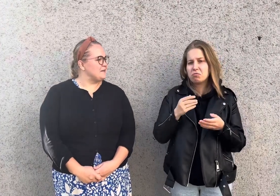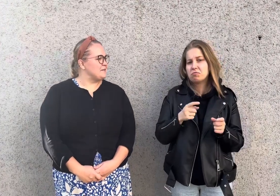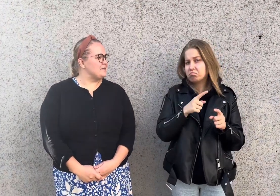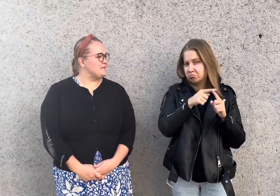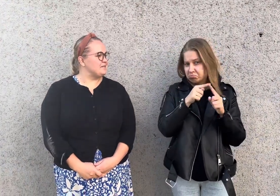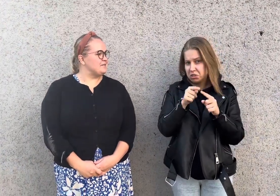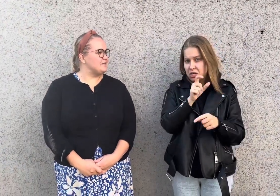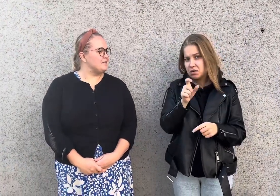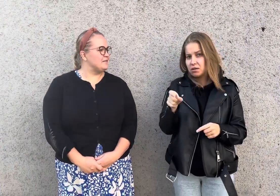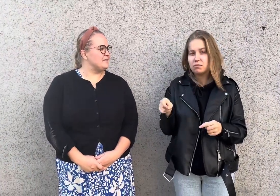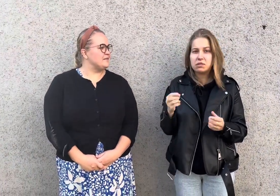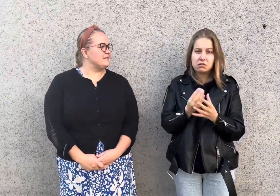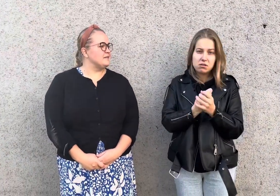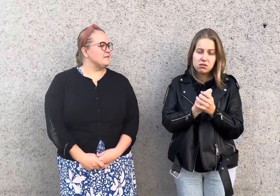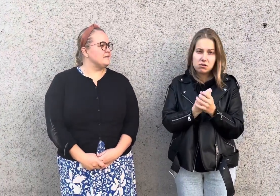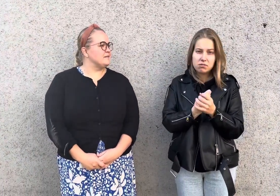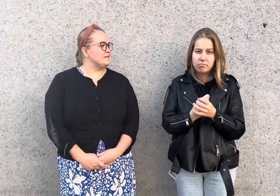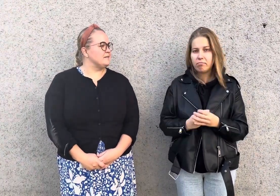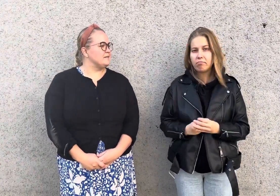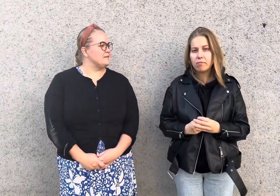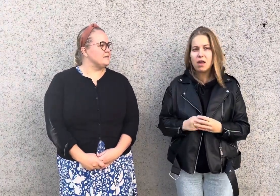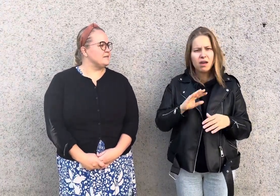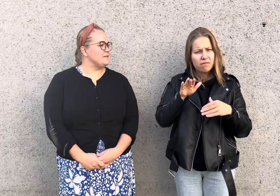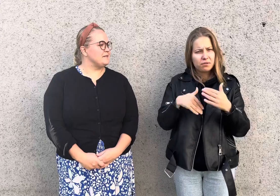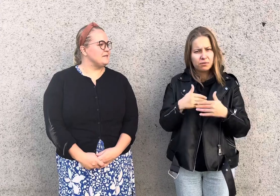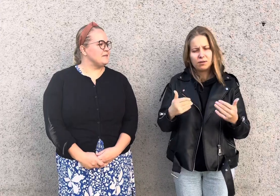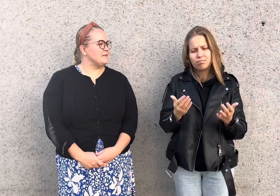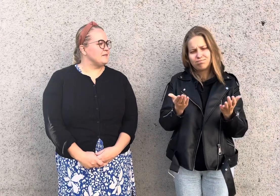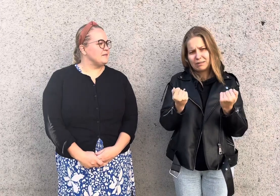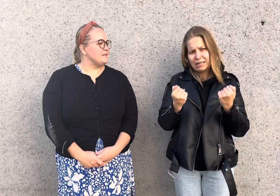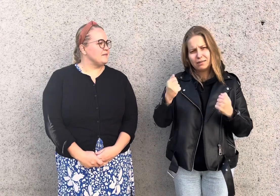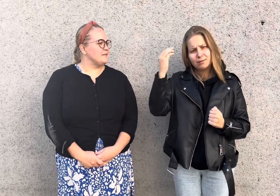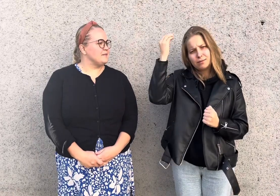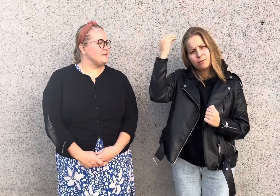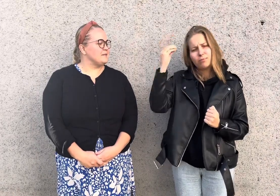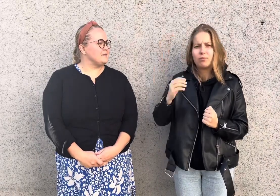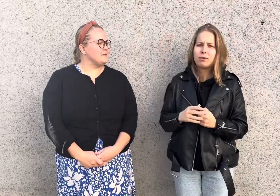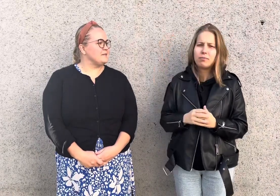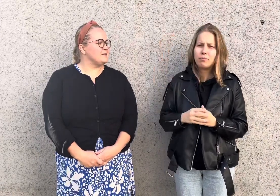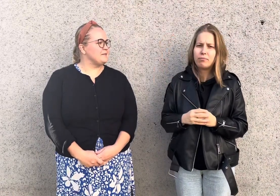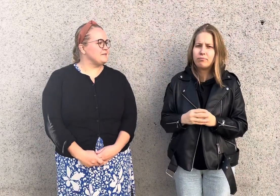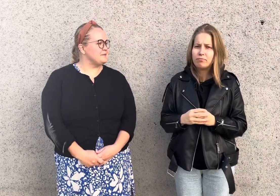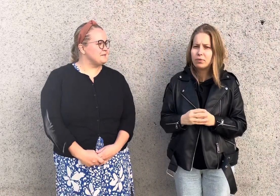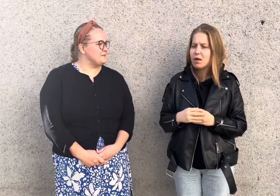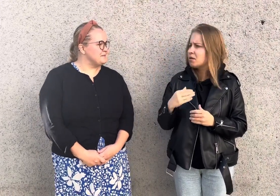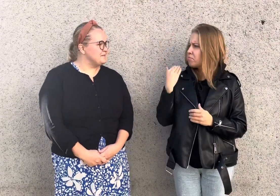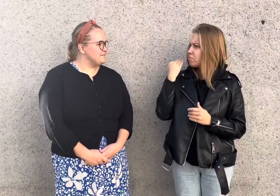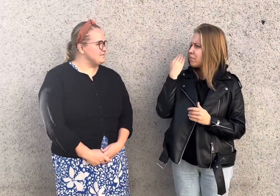erilaisten ihmisten kanssa. Viittomakieltä on helppo oppia.